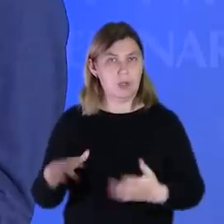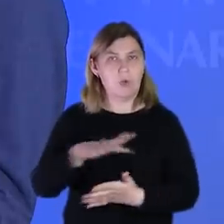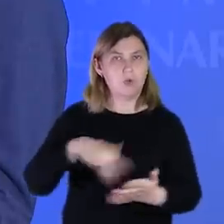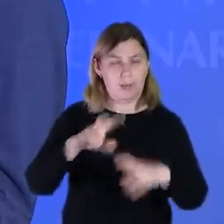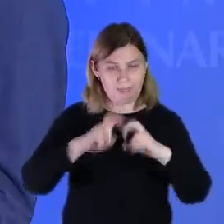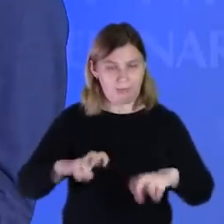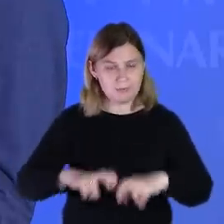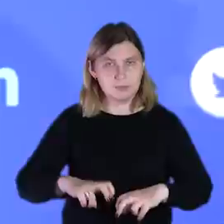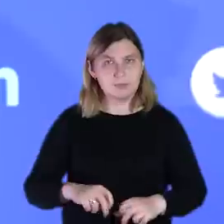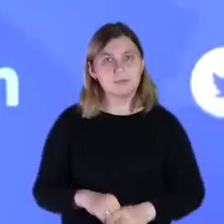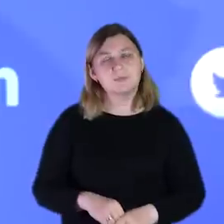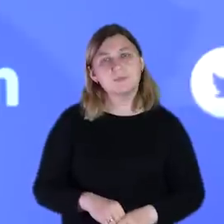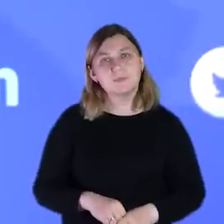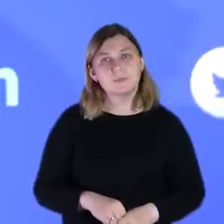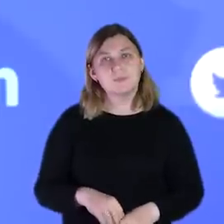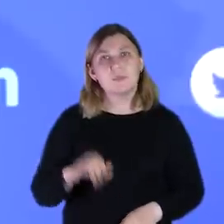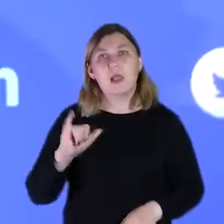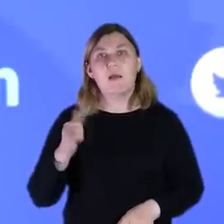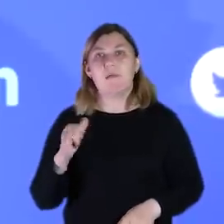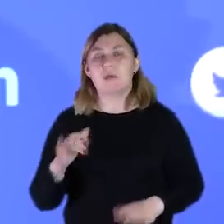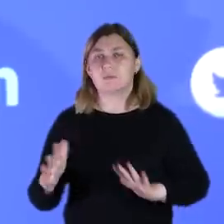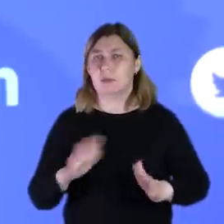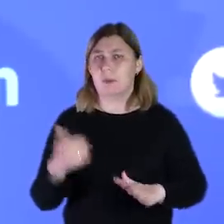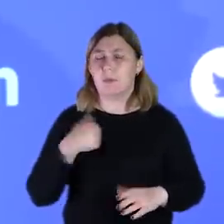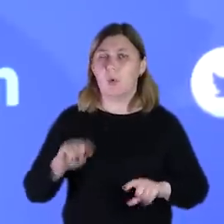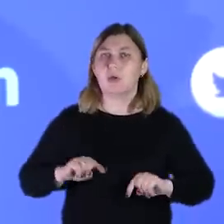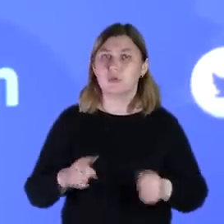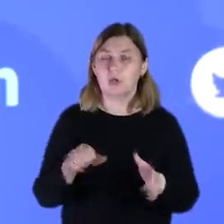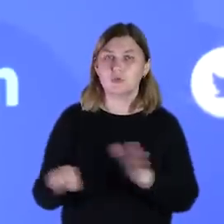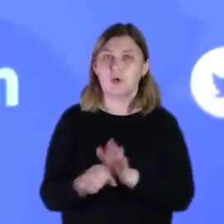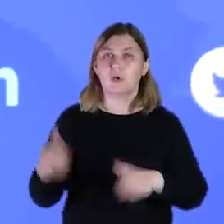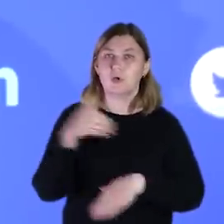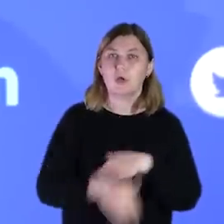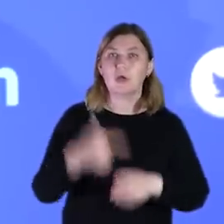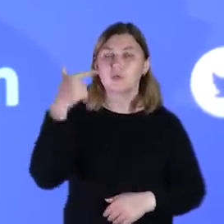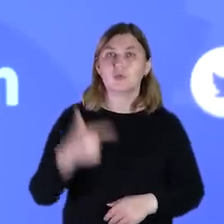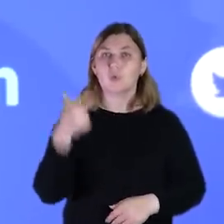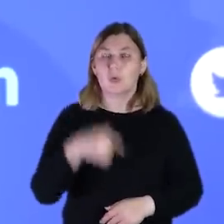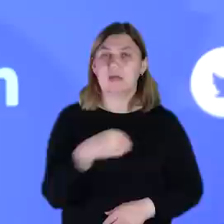analitycznym. W jaki sposób to było zorganizowane do końca okresie Drugiej Rzeczpospolitej?